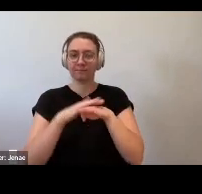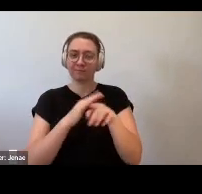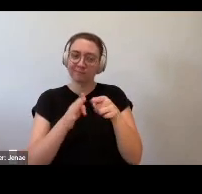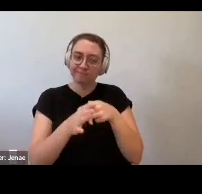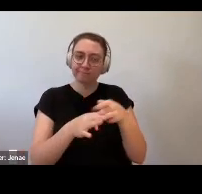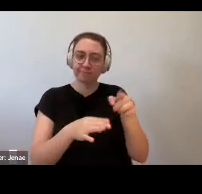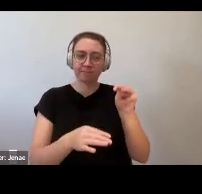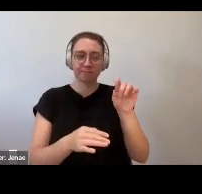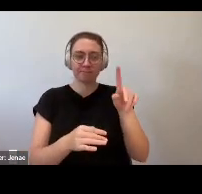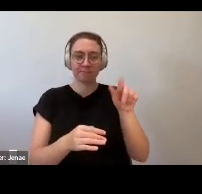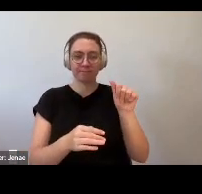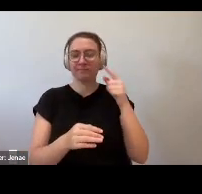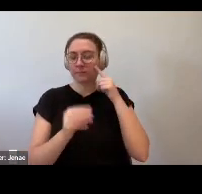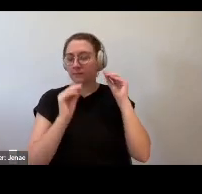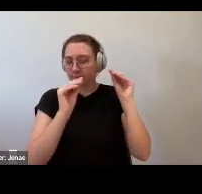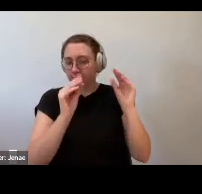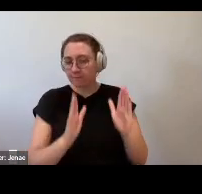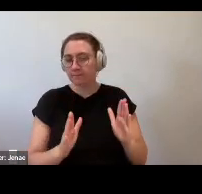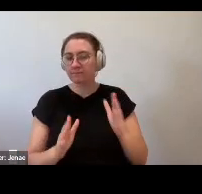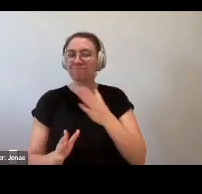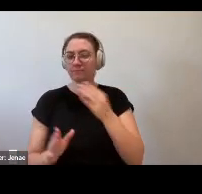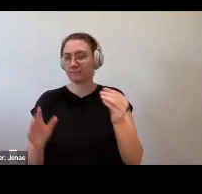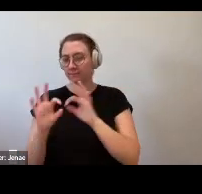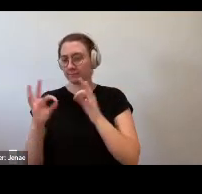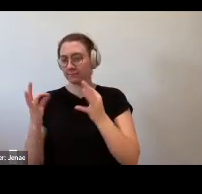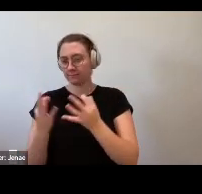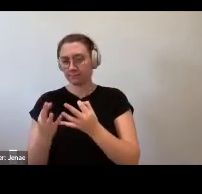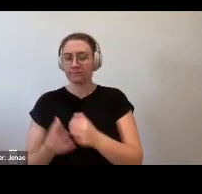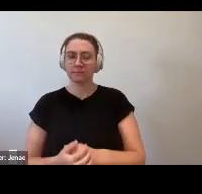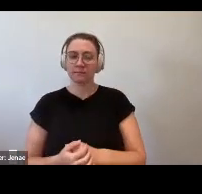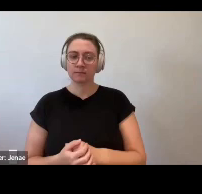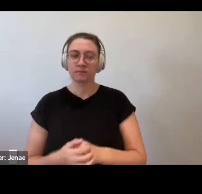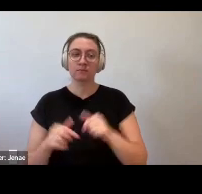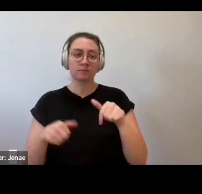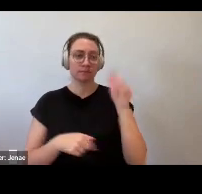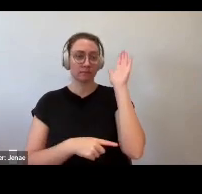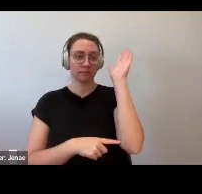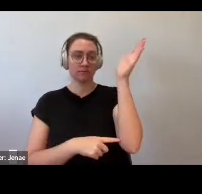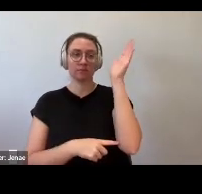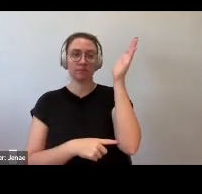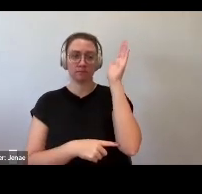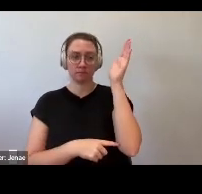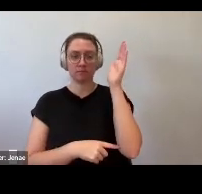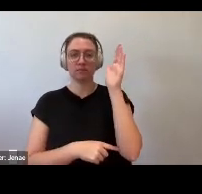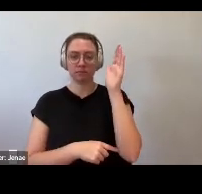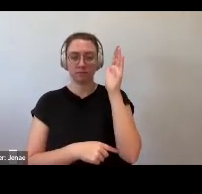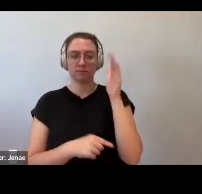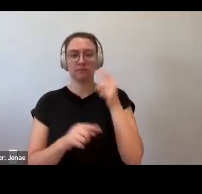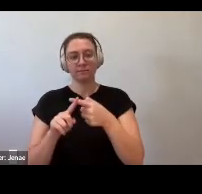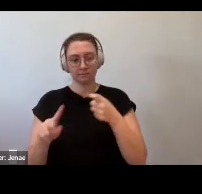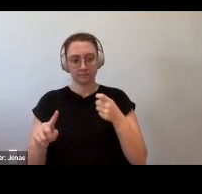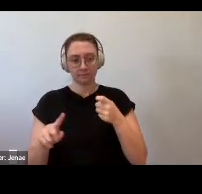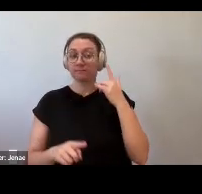educadores y familias. Esta presentación es presentada por